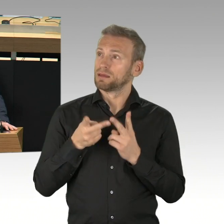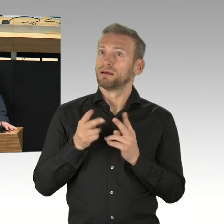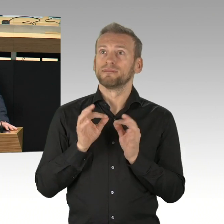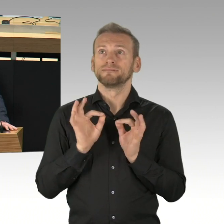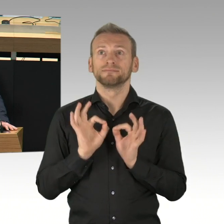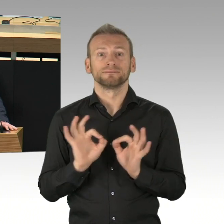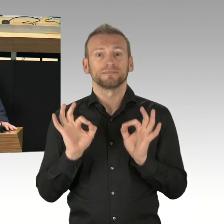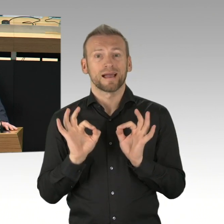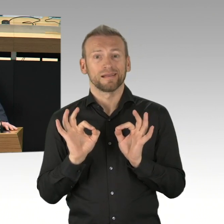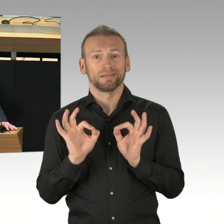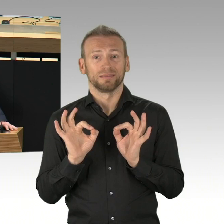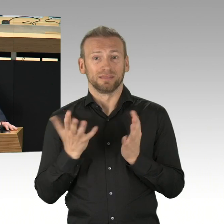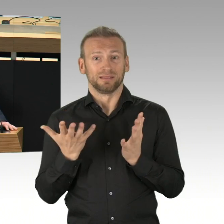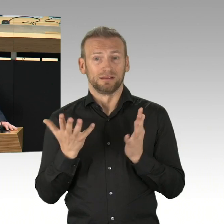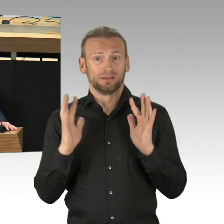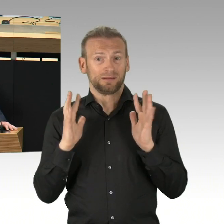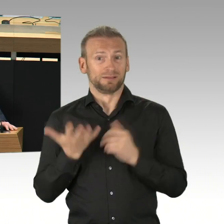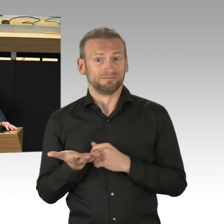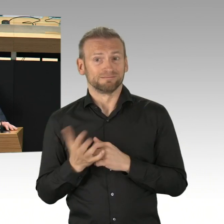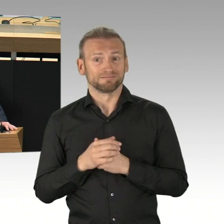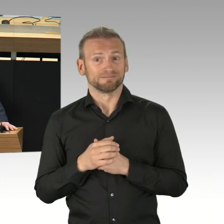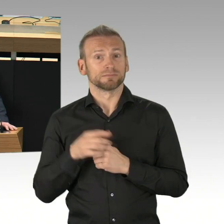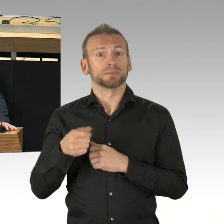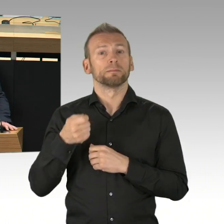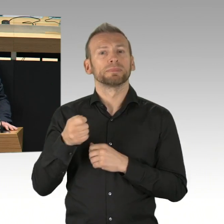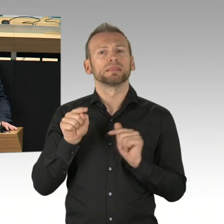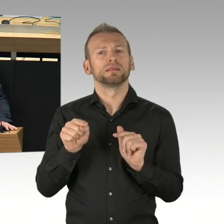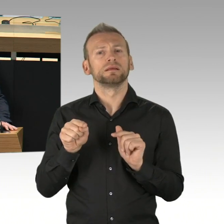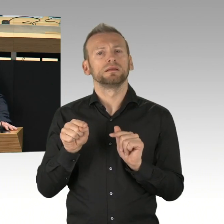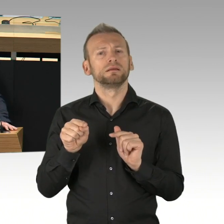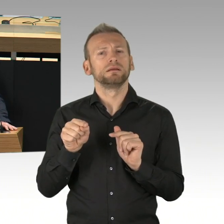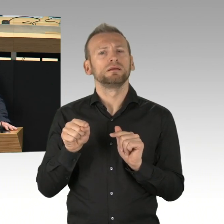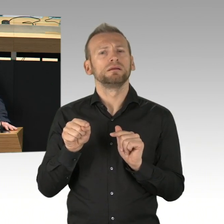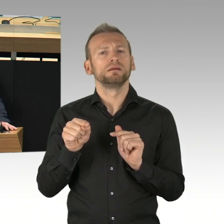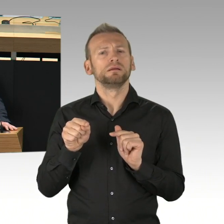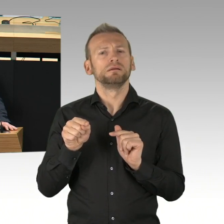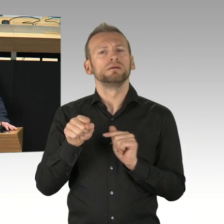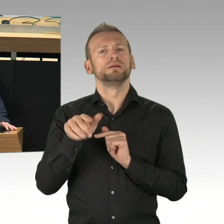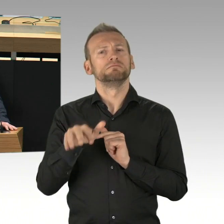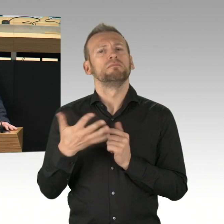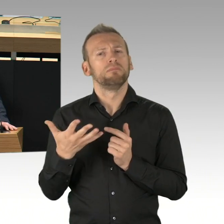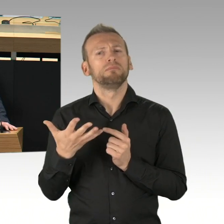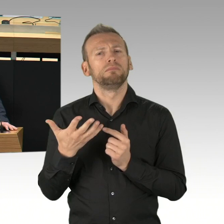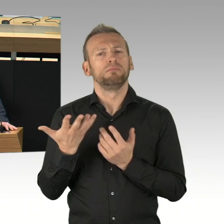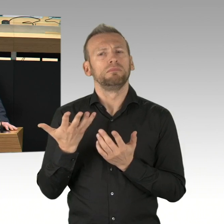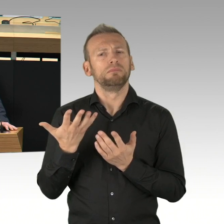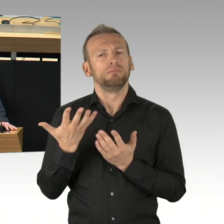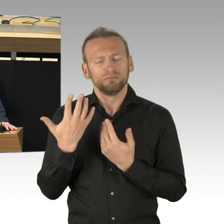den Mietendeckel hoheitlich durchzusetzen. Nunmehr wälzen Sie, entgegen Ihrer bisherigen Versprechungen,